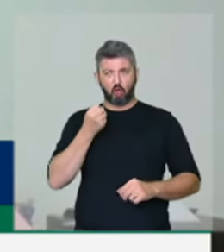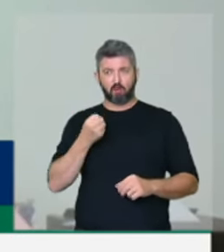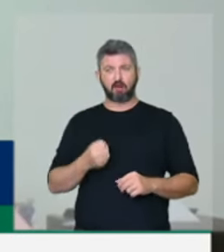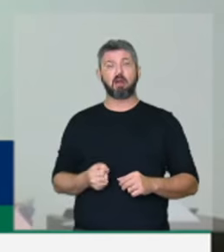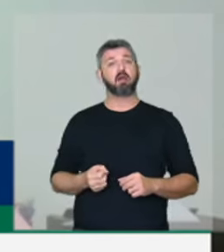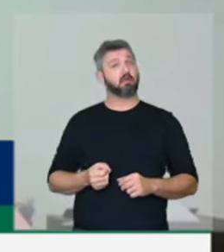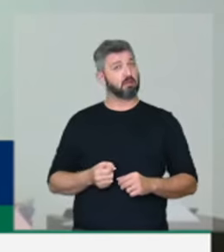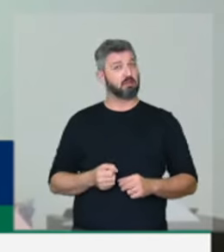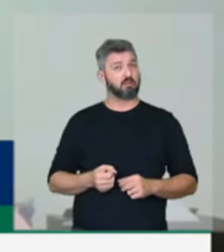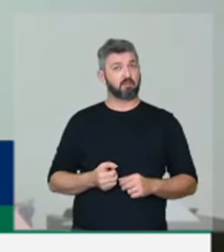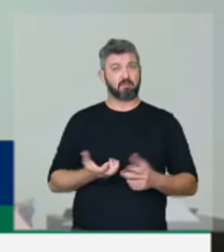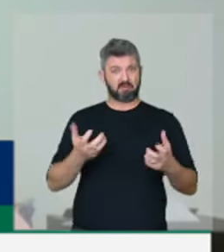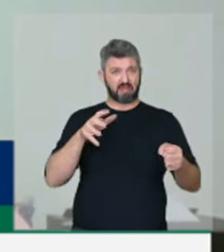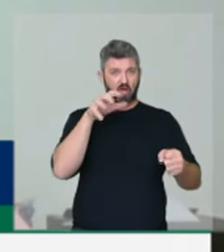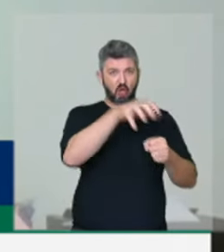TENTAM AINDA COLONIZO AR,